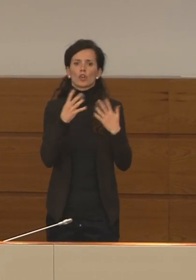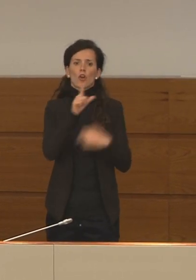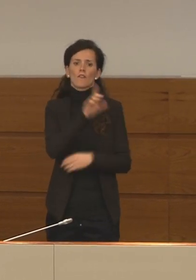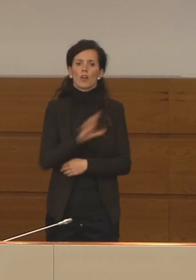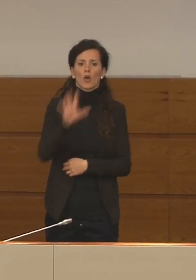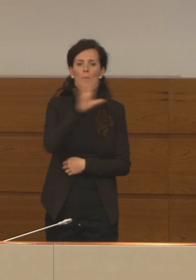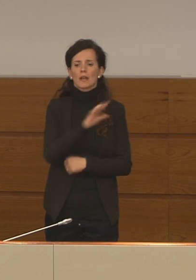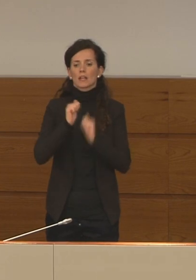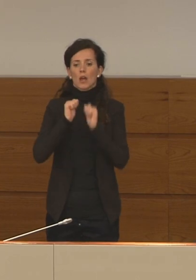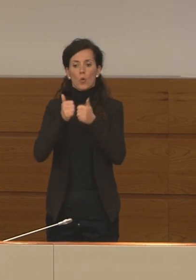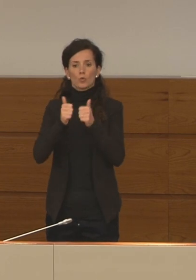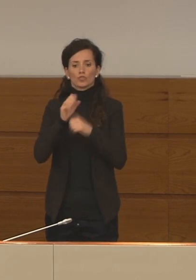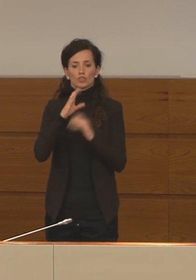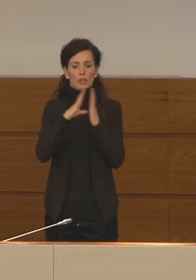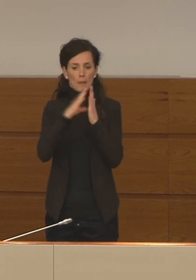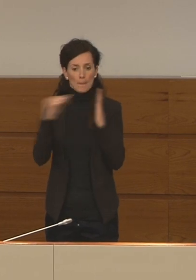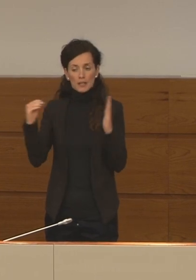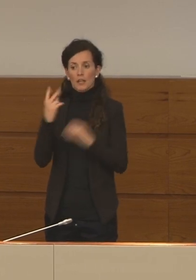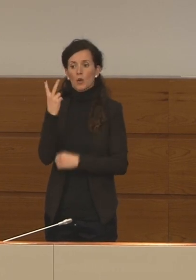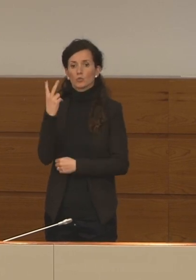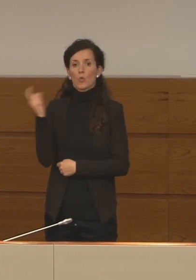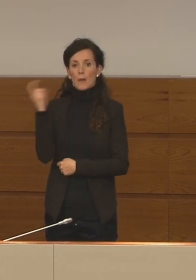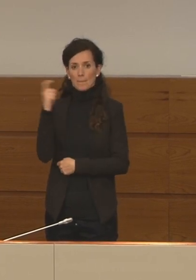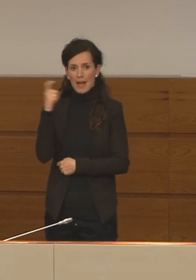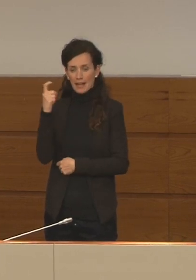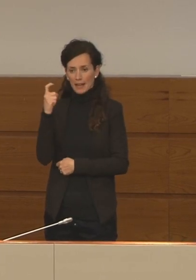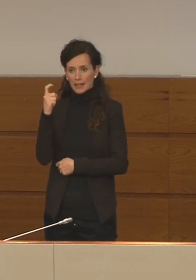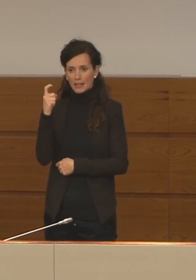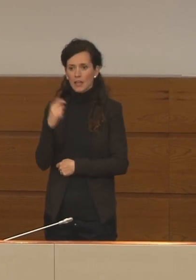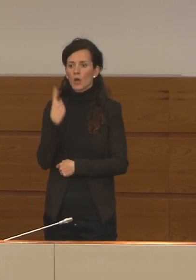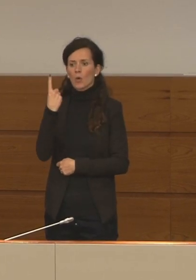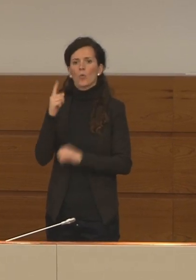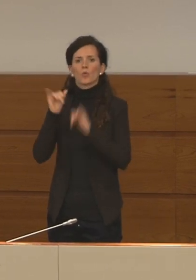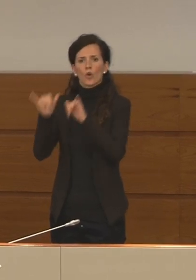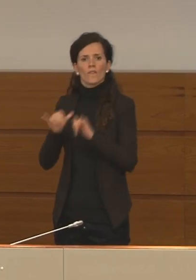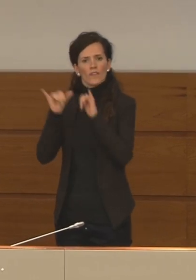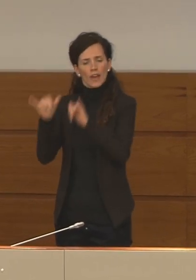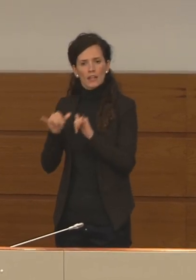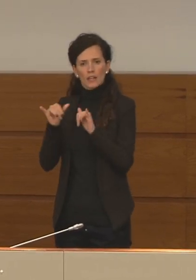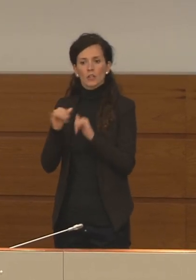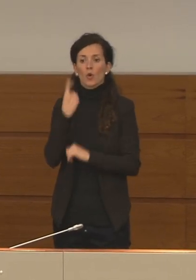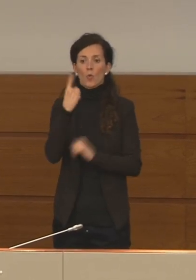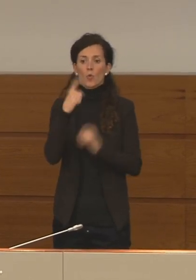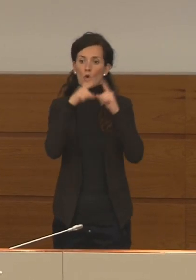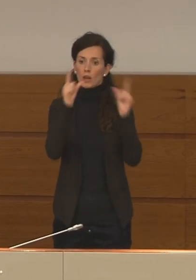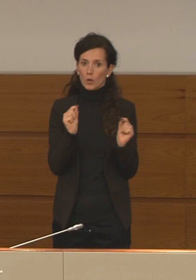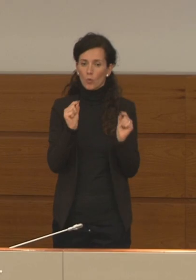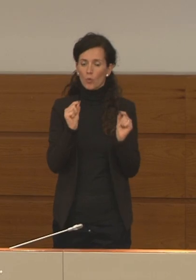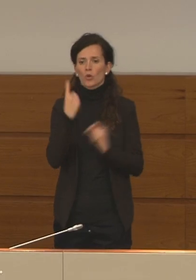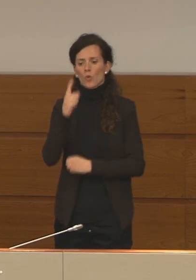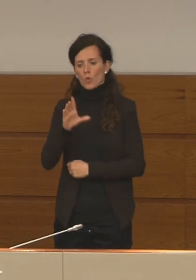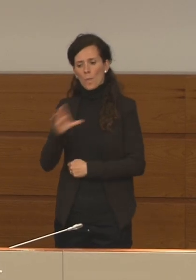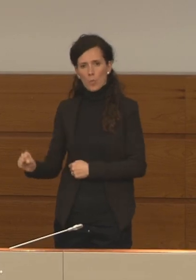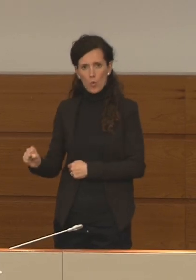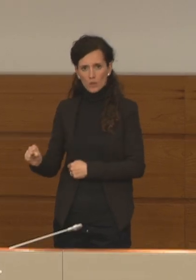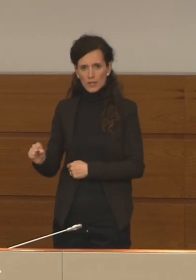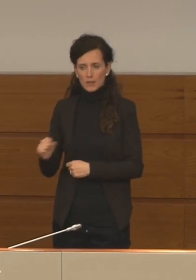11 in Emilia Romagna 2 nelle Marche, 1 nel Veneto, 1 in Liguria e 1 in Puglia.